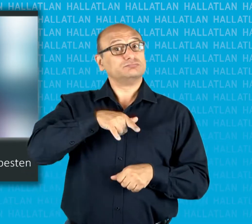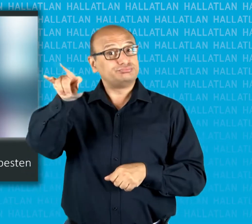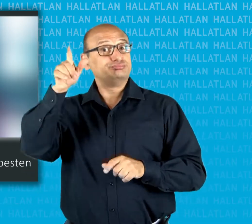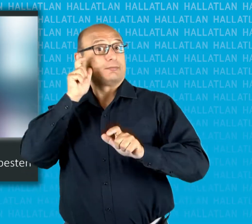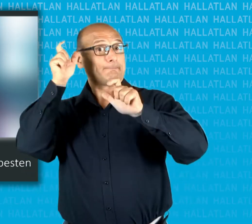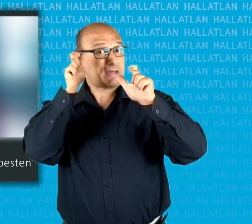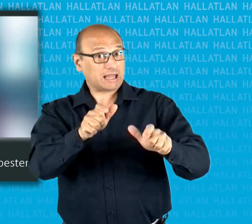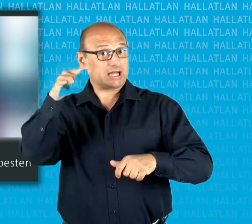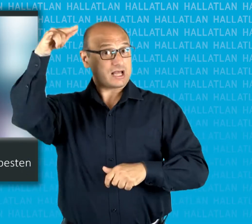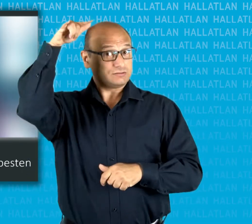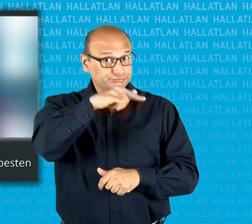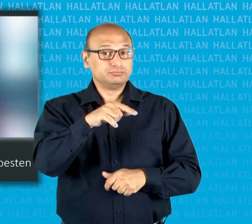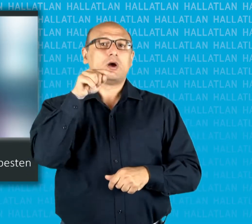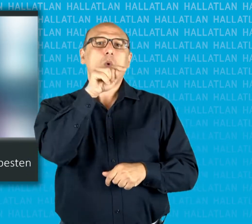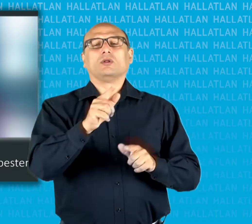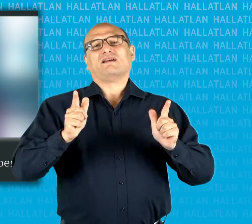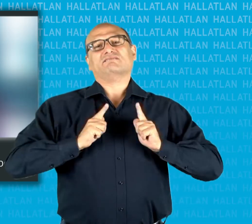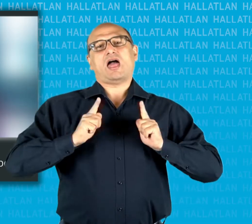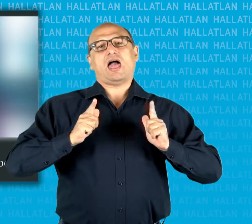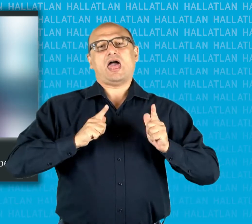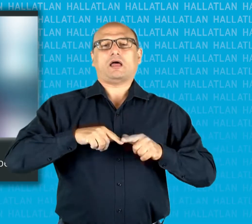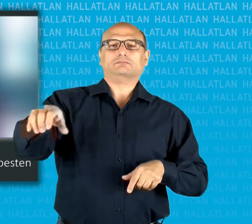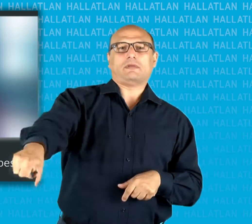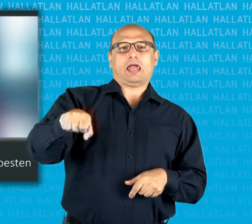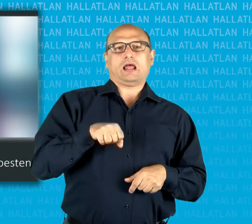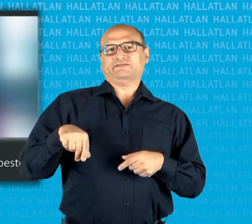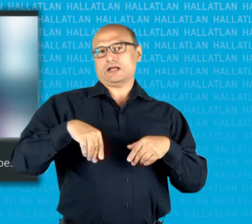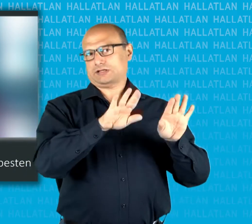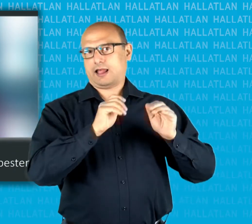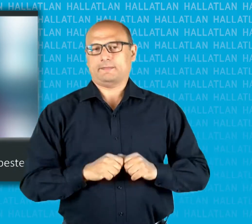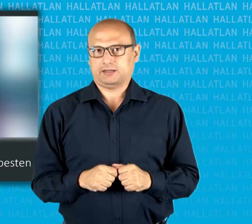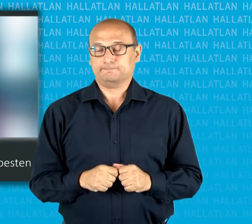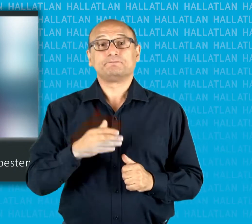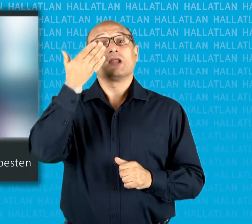és a célállomáson a többi feladott poggyásszal együtt meg kell várnia.